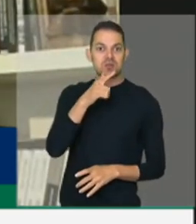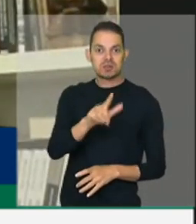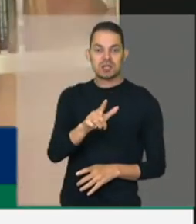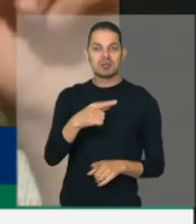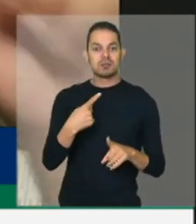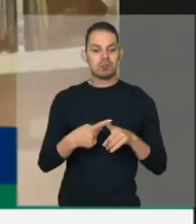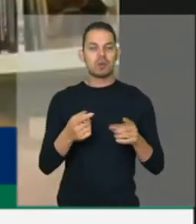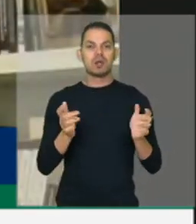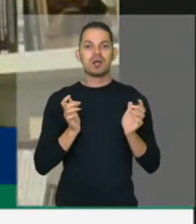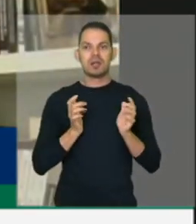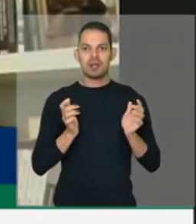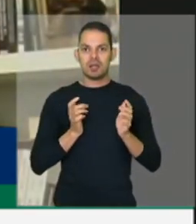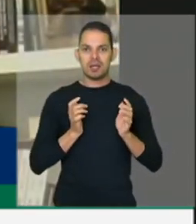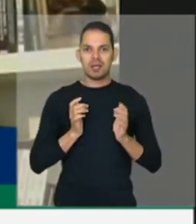NO PAÍS QUE VAI TIRAR A VACINA DO SUS E QUE INCLUSIVE